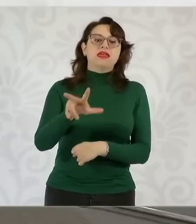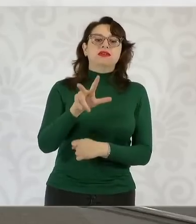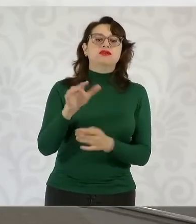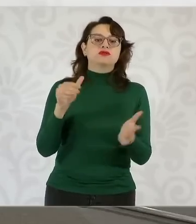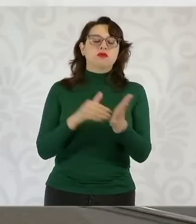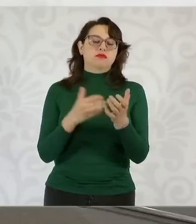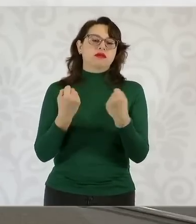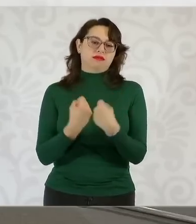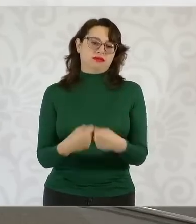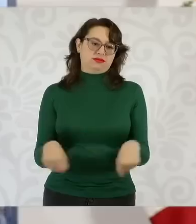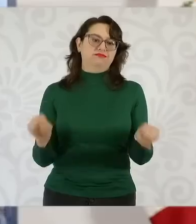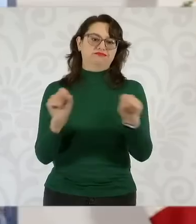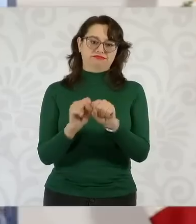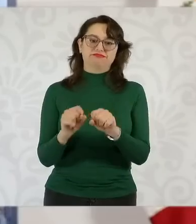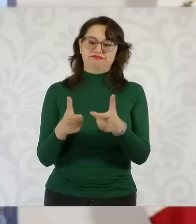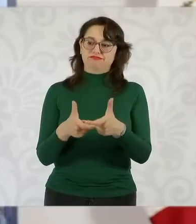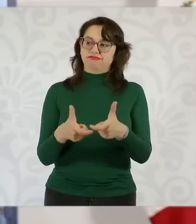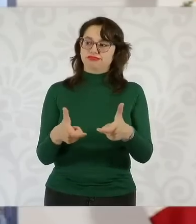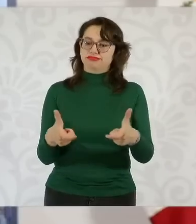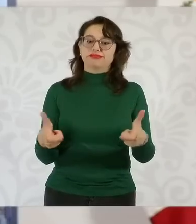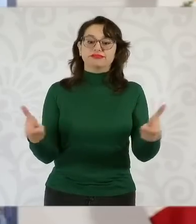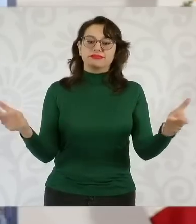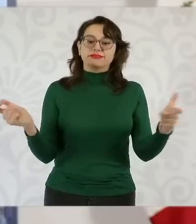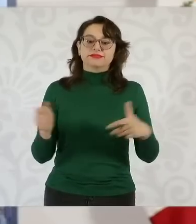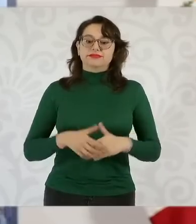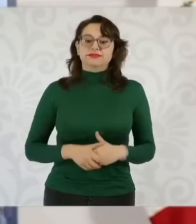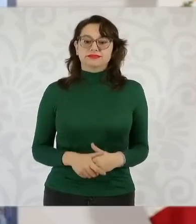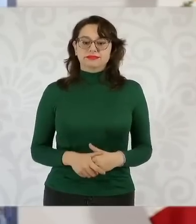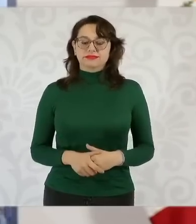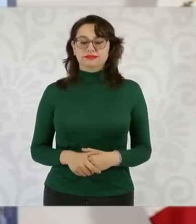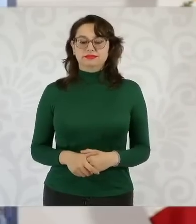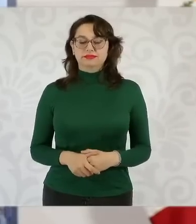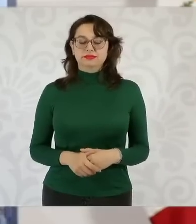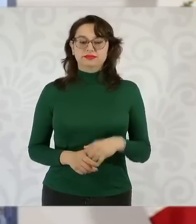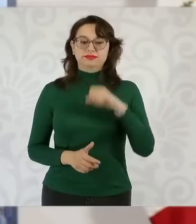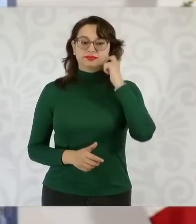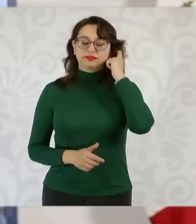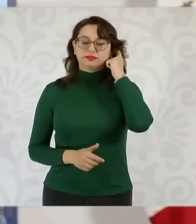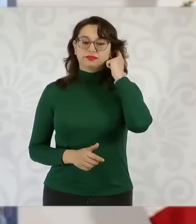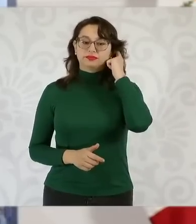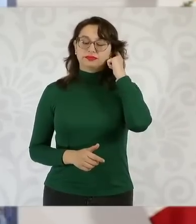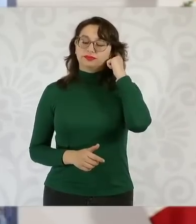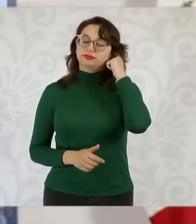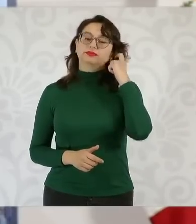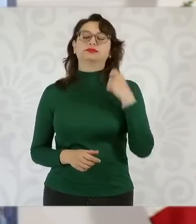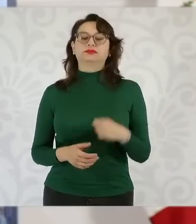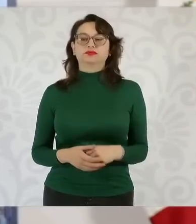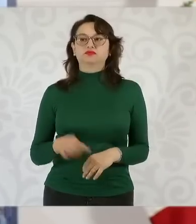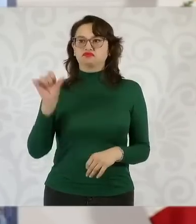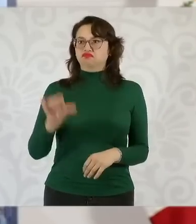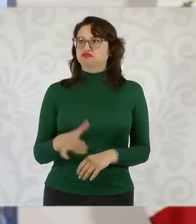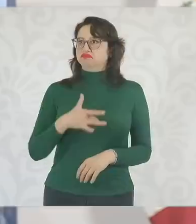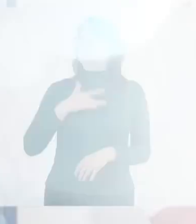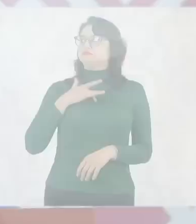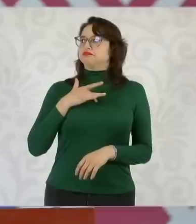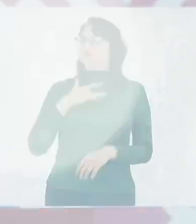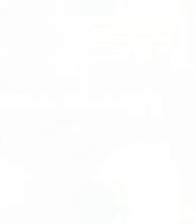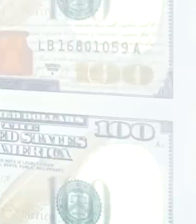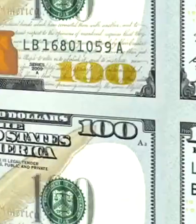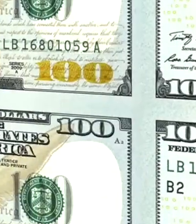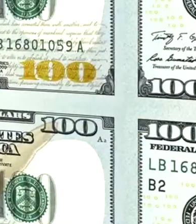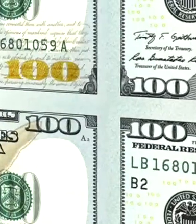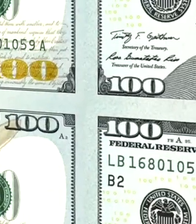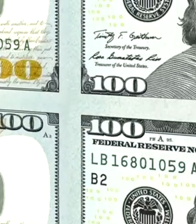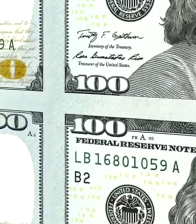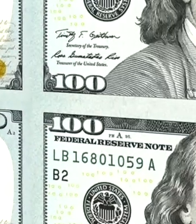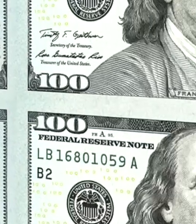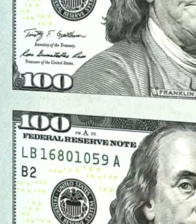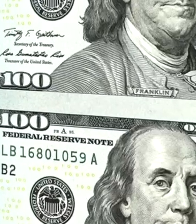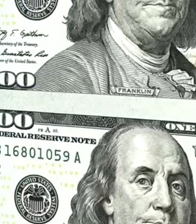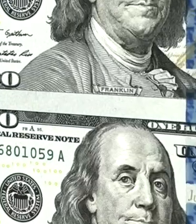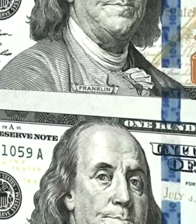depo dicha estrategia consistirá en la inversión de 1 millones dees por parte